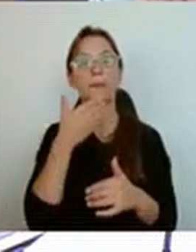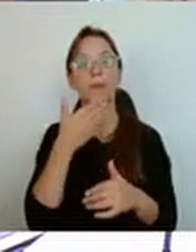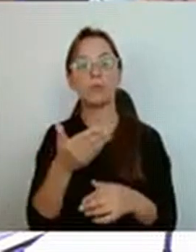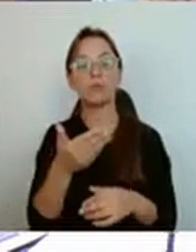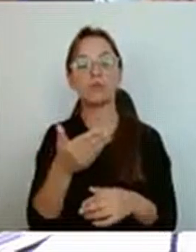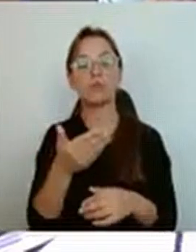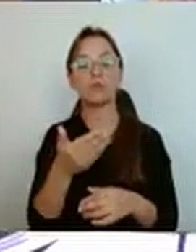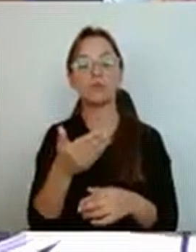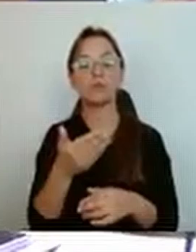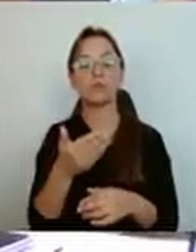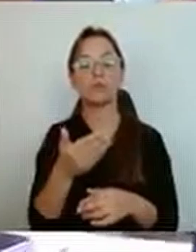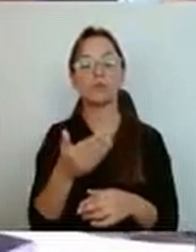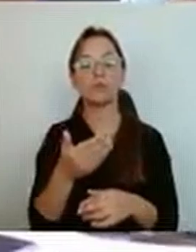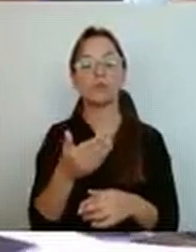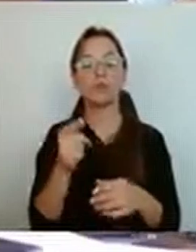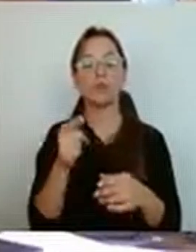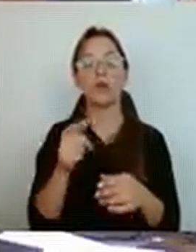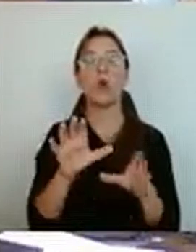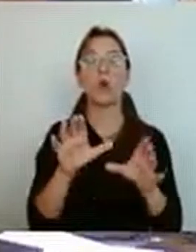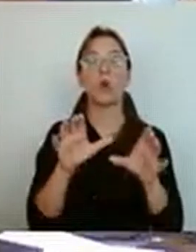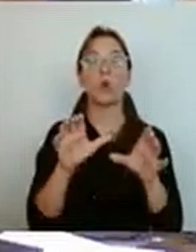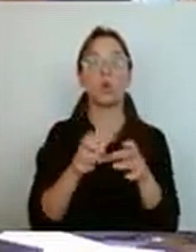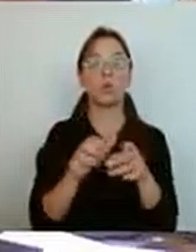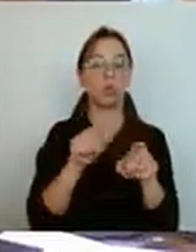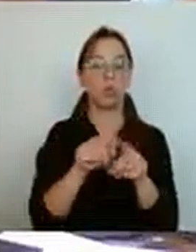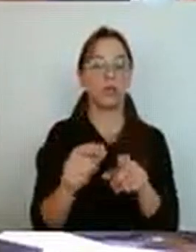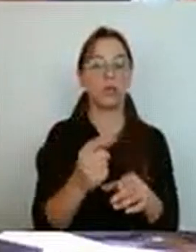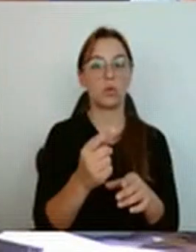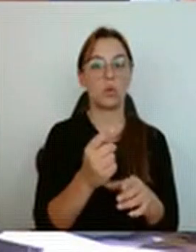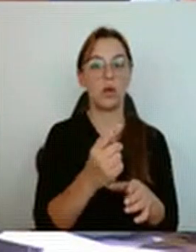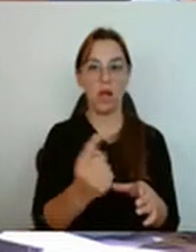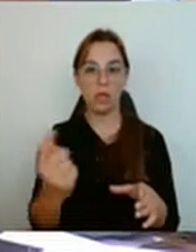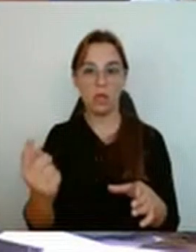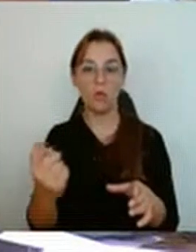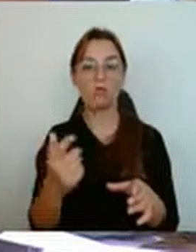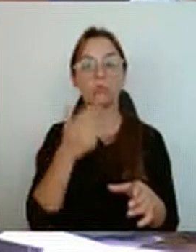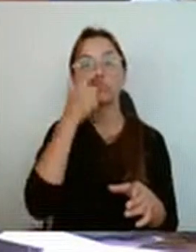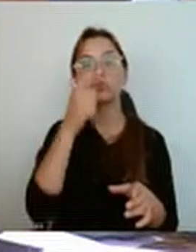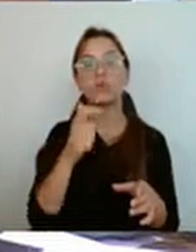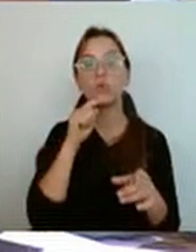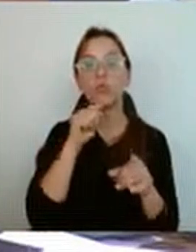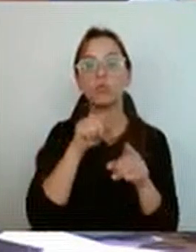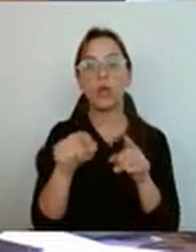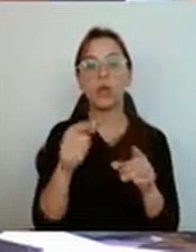cada grupo político neste concelho,